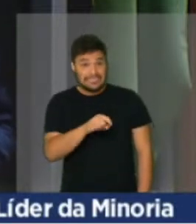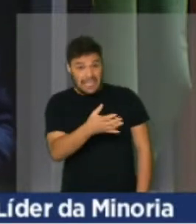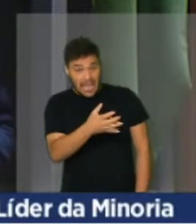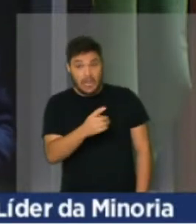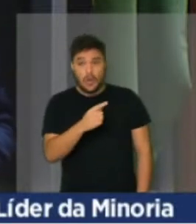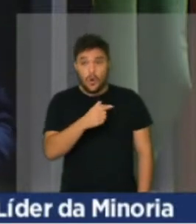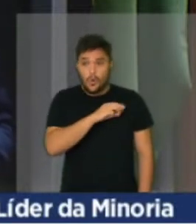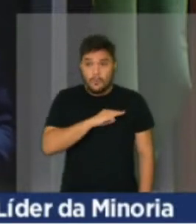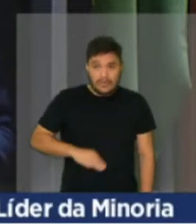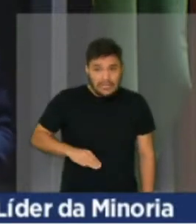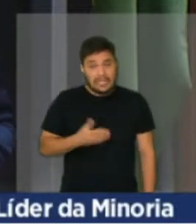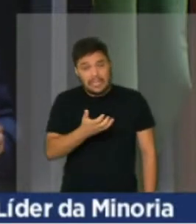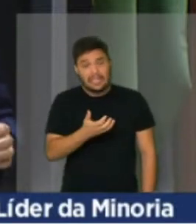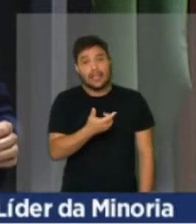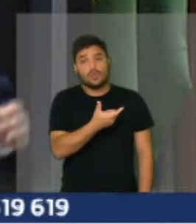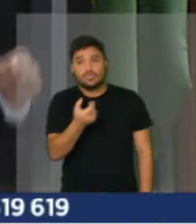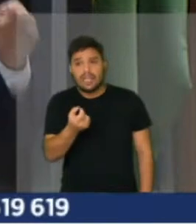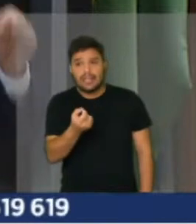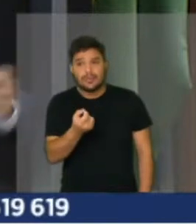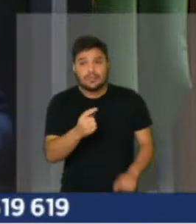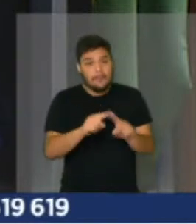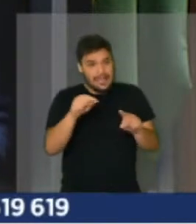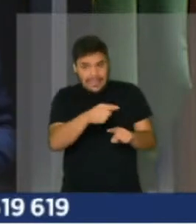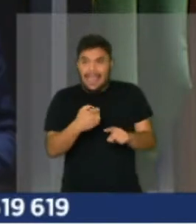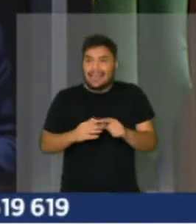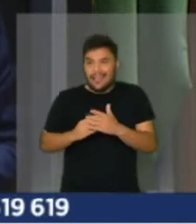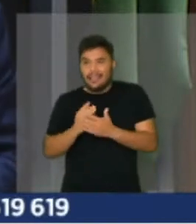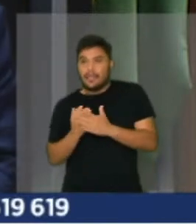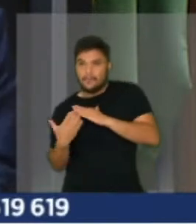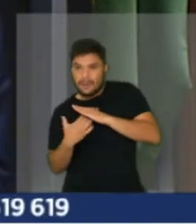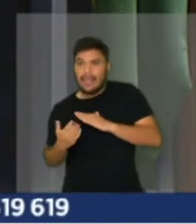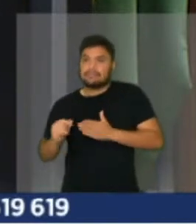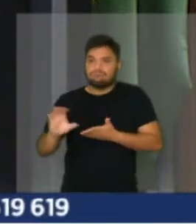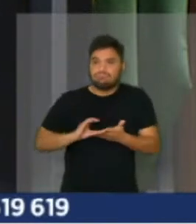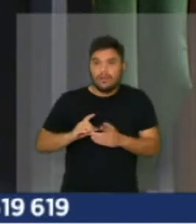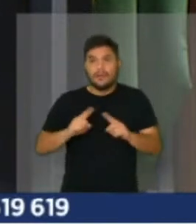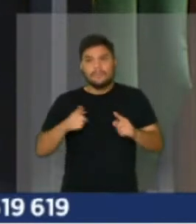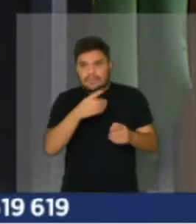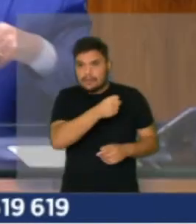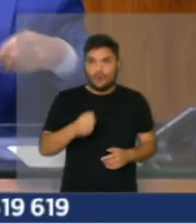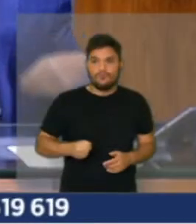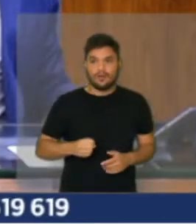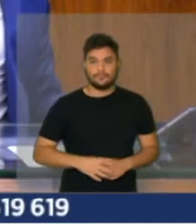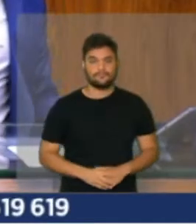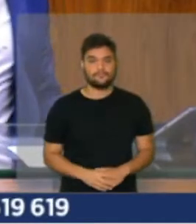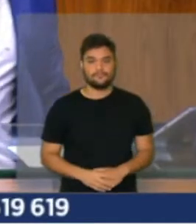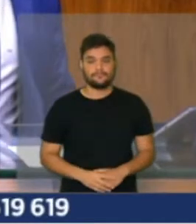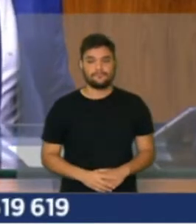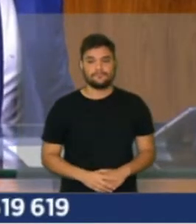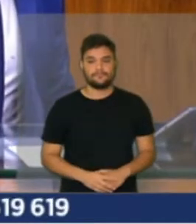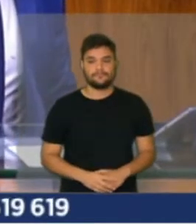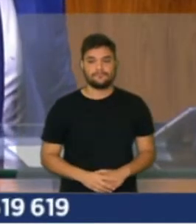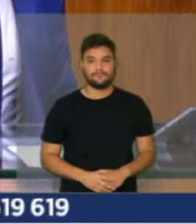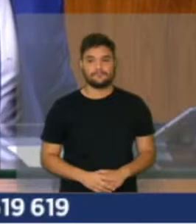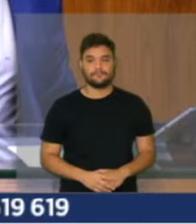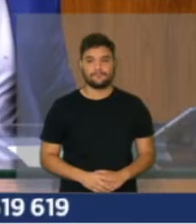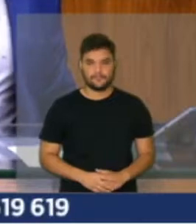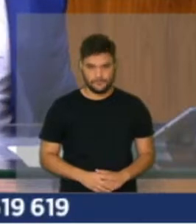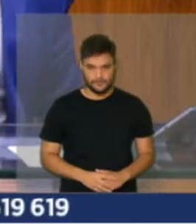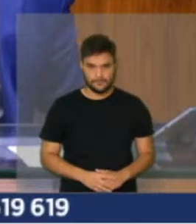MAIS EM PARAÍSO FISCAL. É INADMISSÍVEL. QUE SEJA CONVOCADO! [DEPUTADA]: PRESIDENTE, QUANDO POSSÍVEL, O TEMPO DE LÍDER DO PSOL